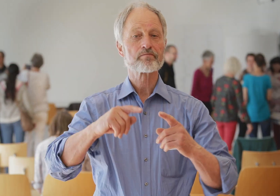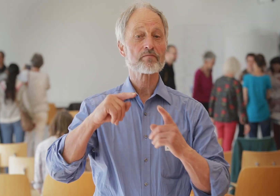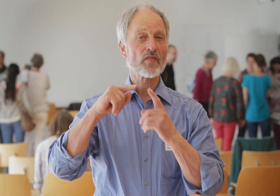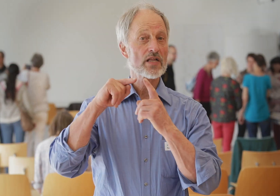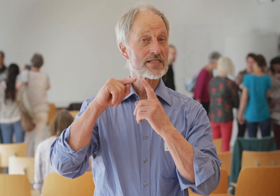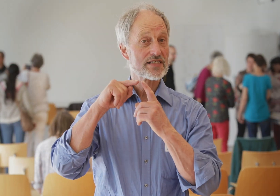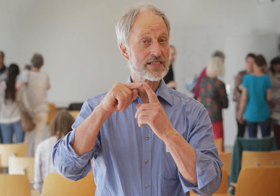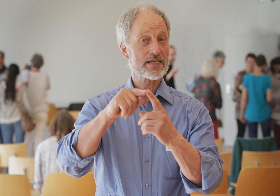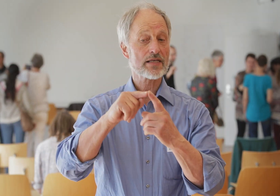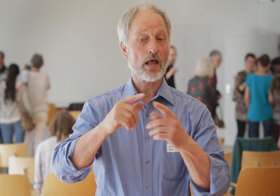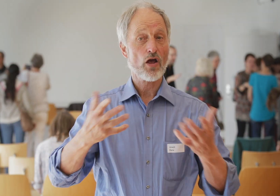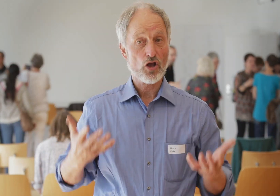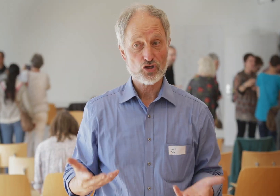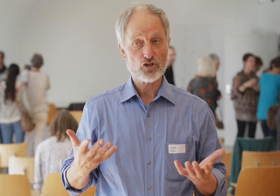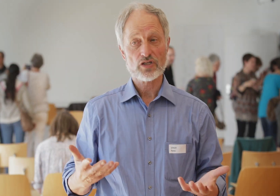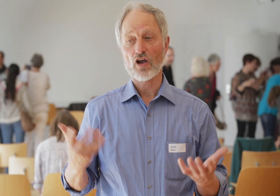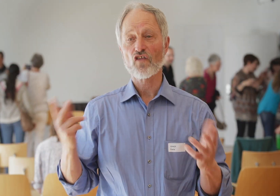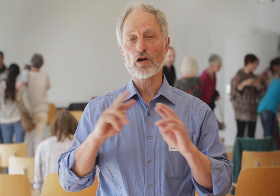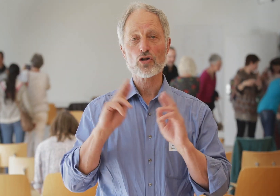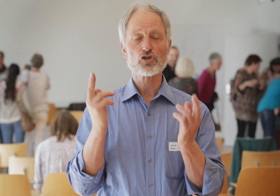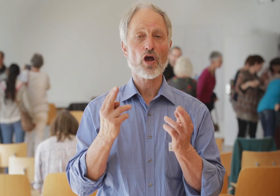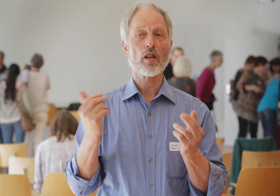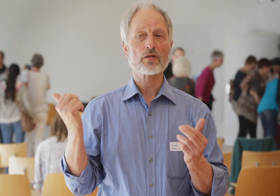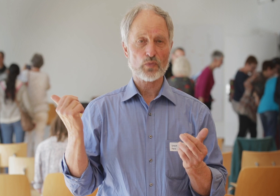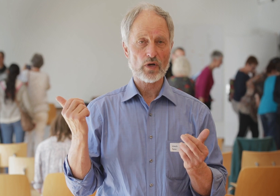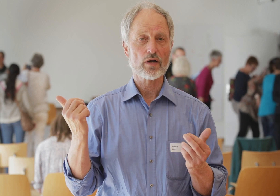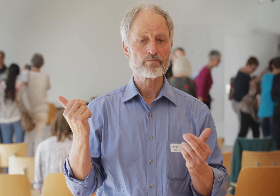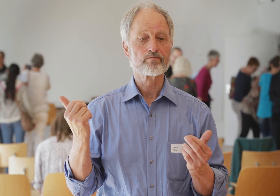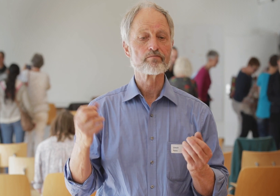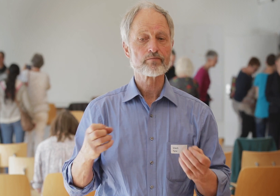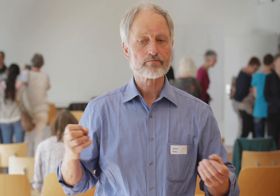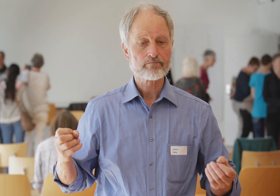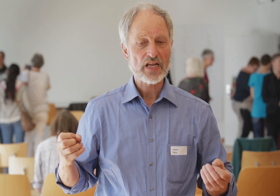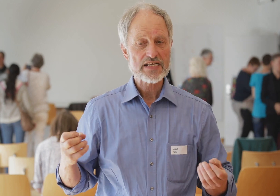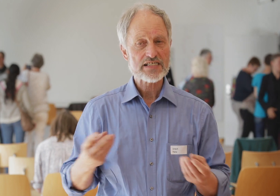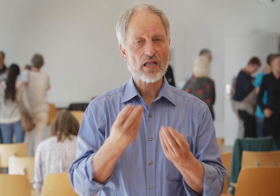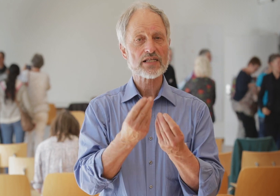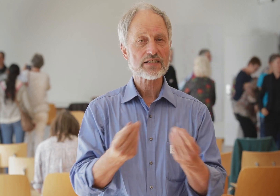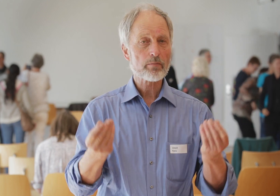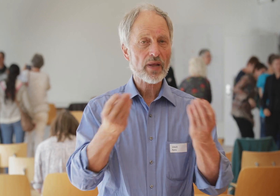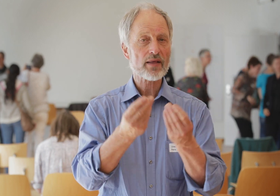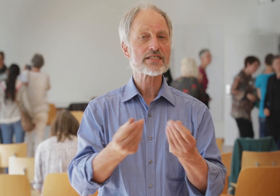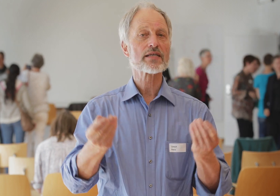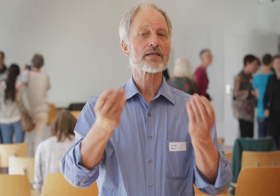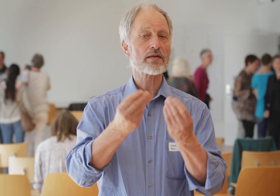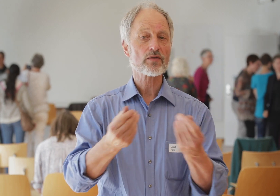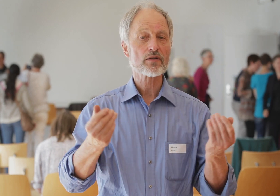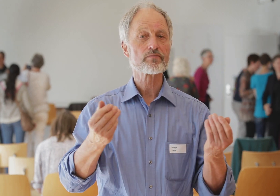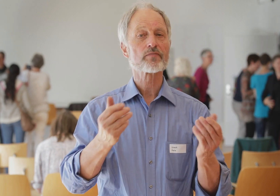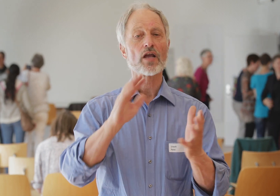Das Ziel der heutigen Veranstaltung ist zu sensibilisieren.